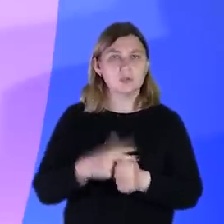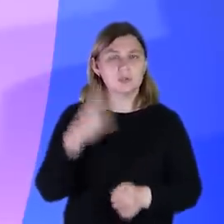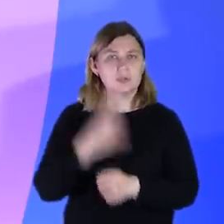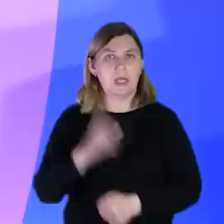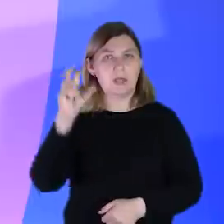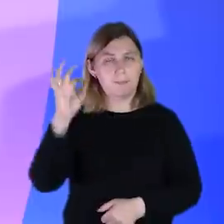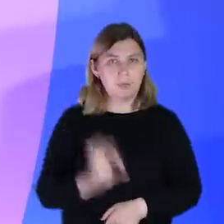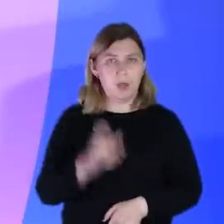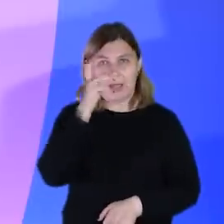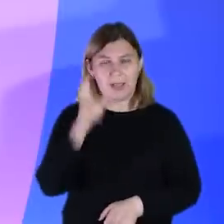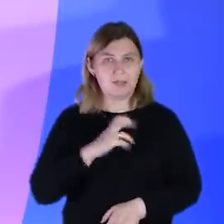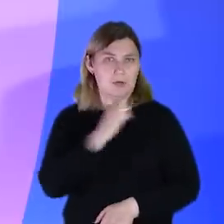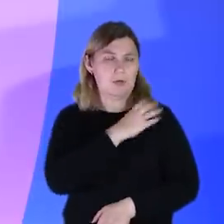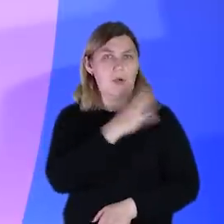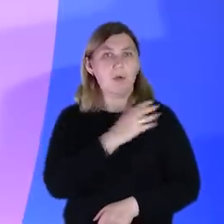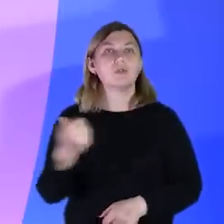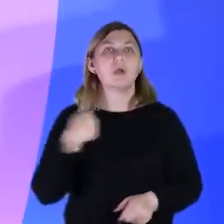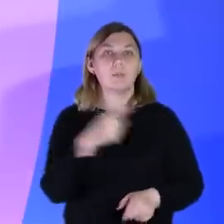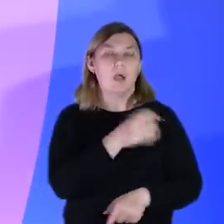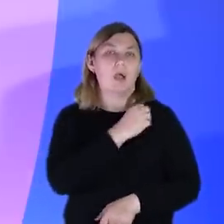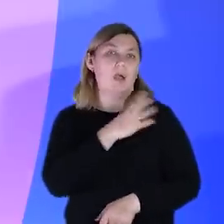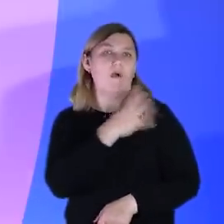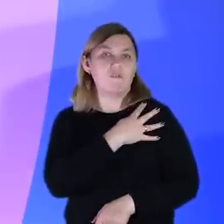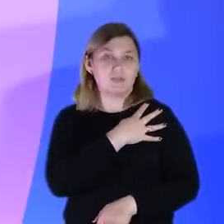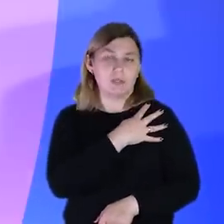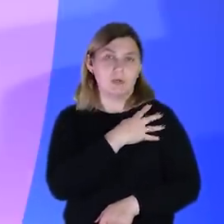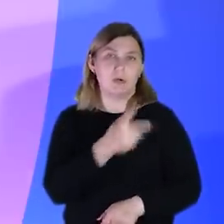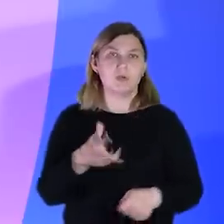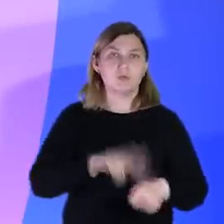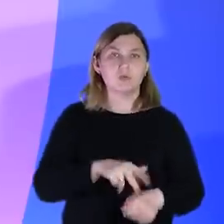kadry oficerskiej stanowili oficerowie, którzy wywodzili się z Korpusu